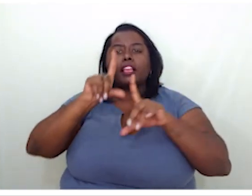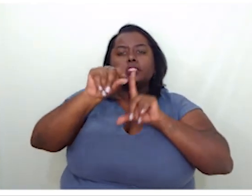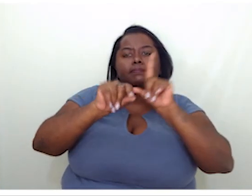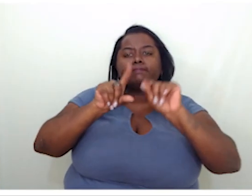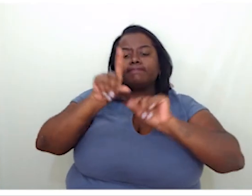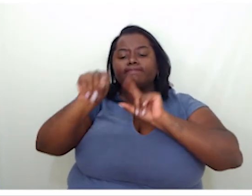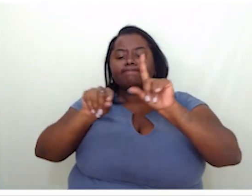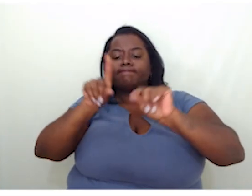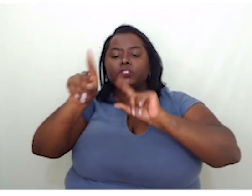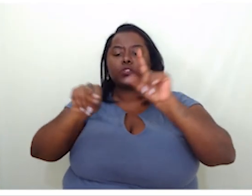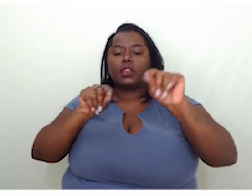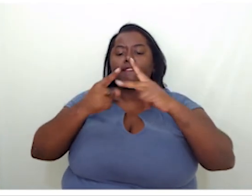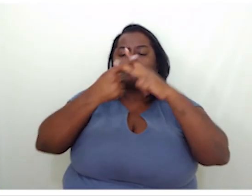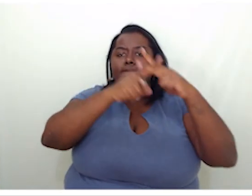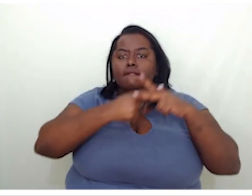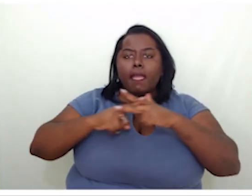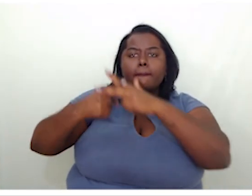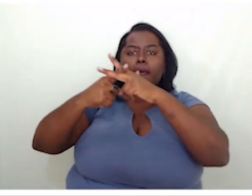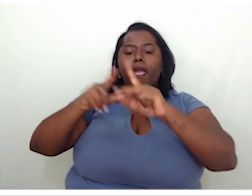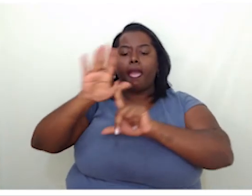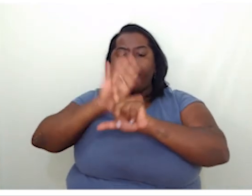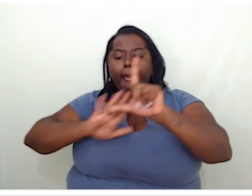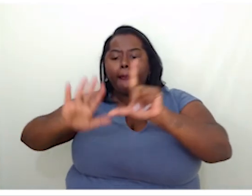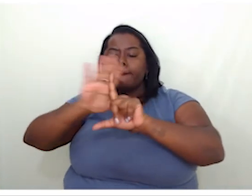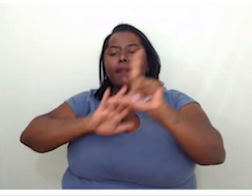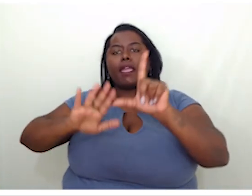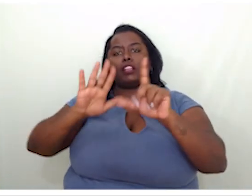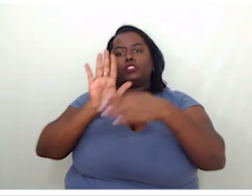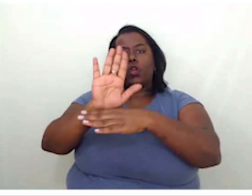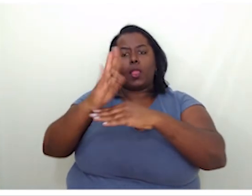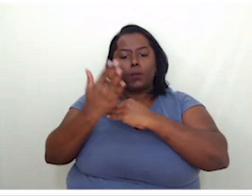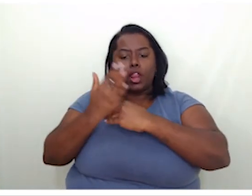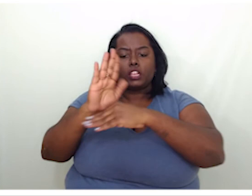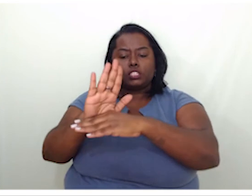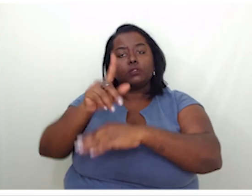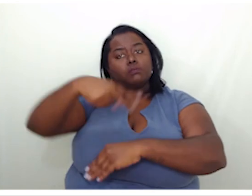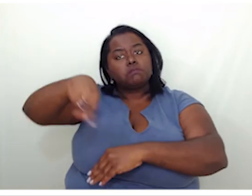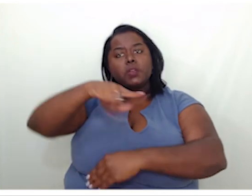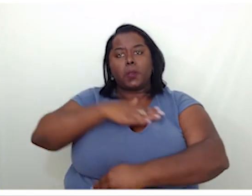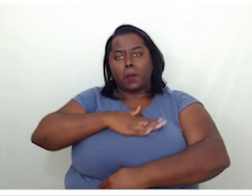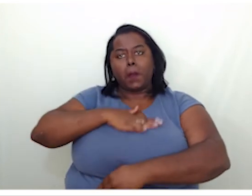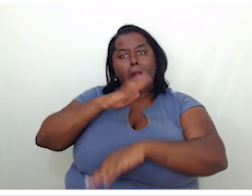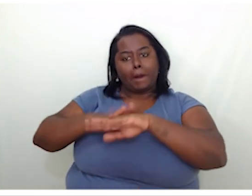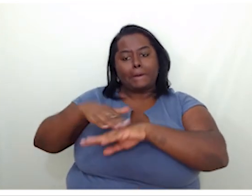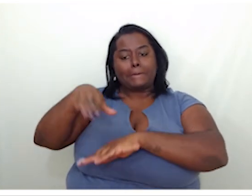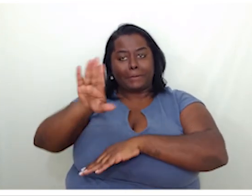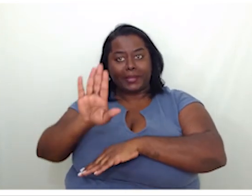De acuerdo con nuestros aprendices, el ambiente de aprendizaje colaborativo entre pares